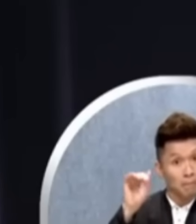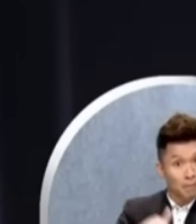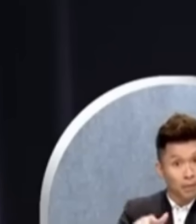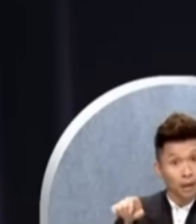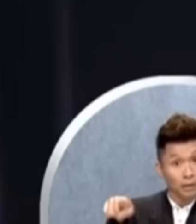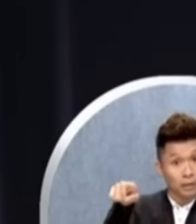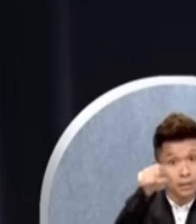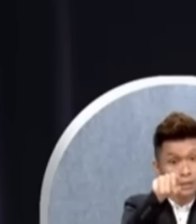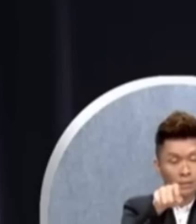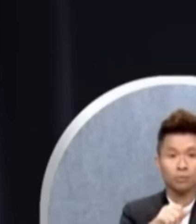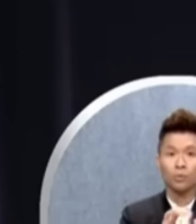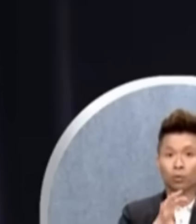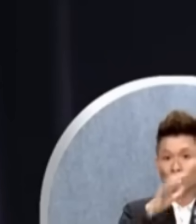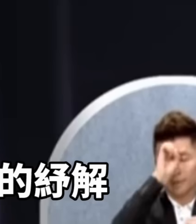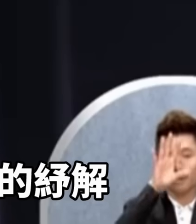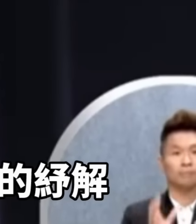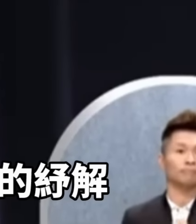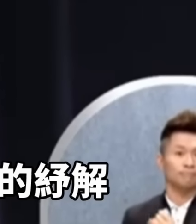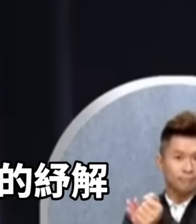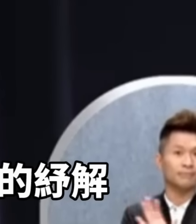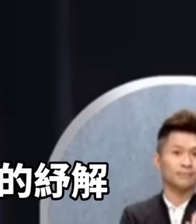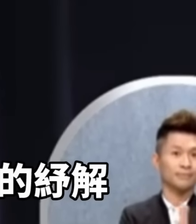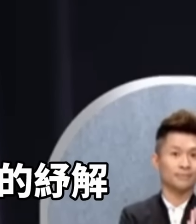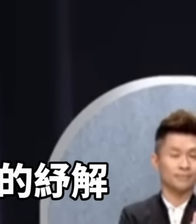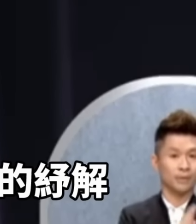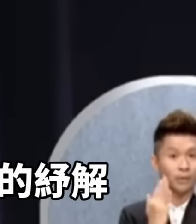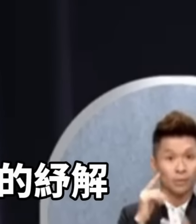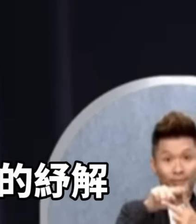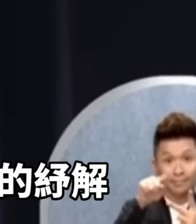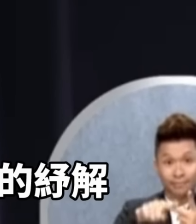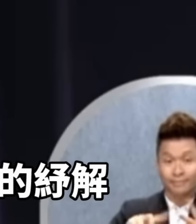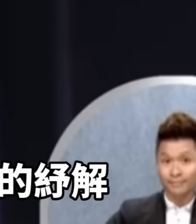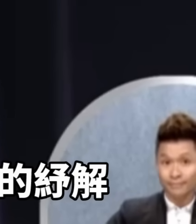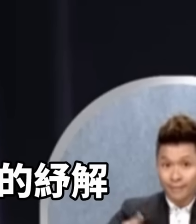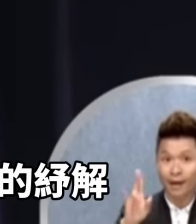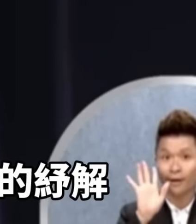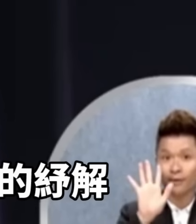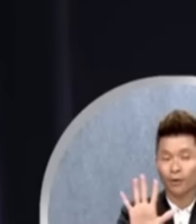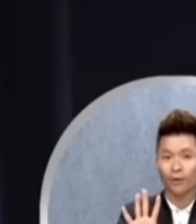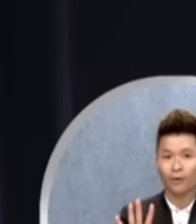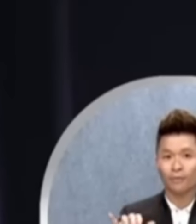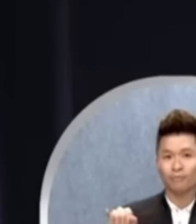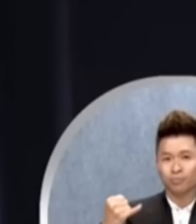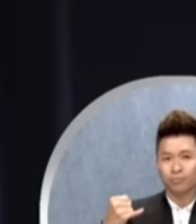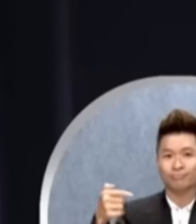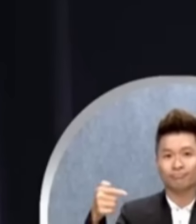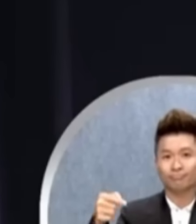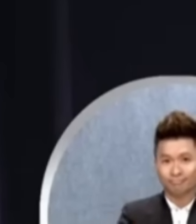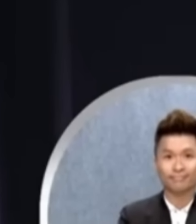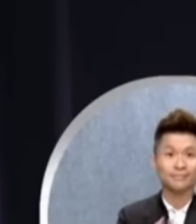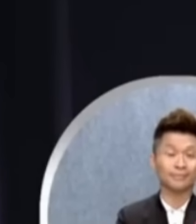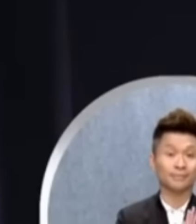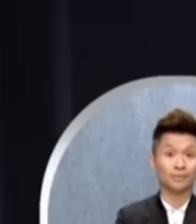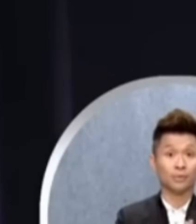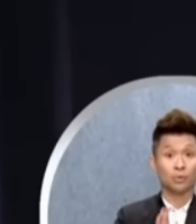經過這兩個環節改善 我相信藍綠惡鬥可以得到某一種程度的紓解 但是國民黨黨主席並不是獨裁